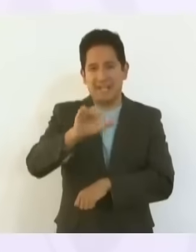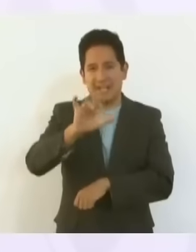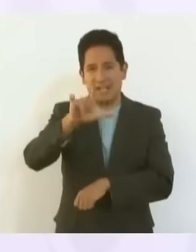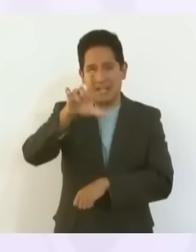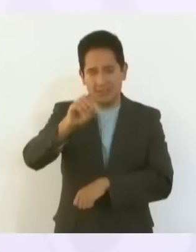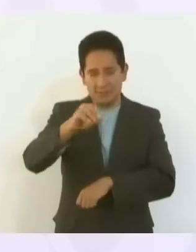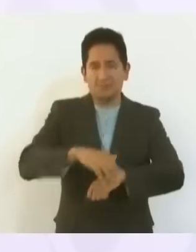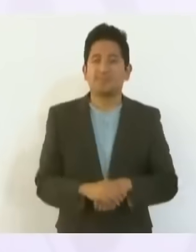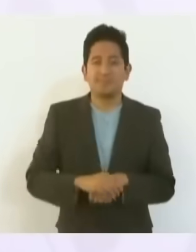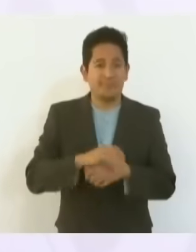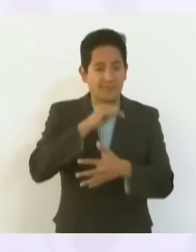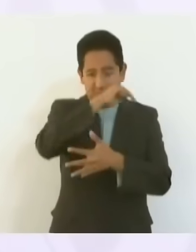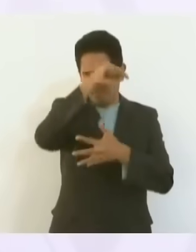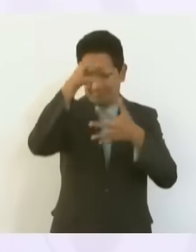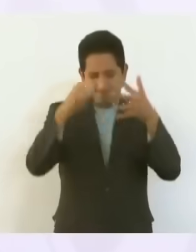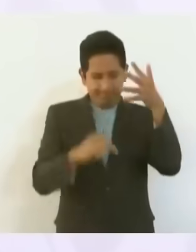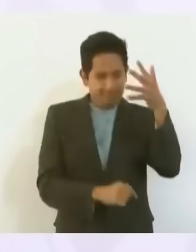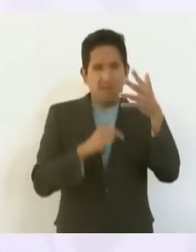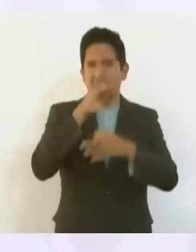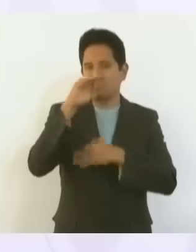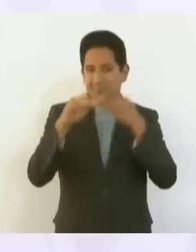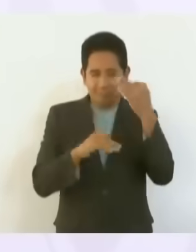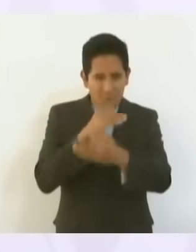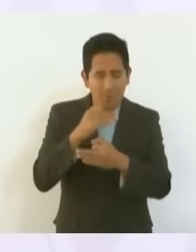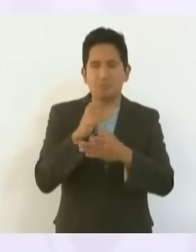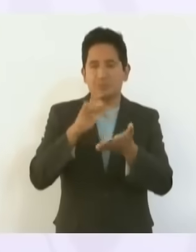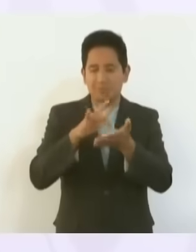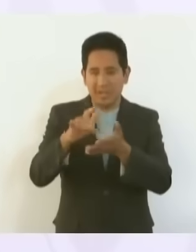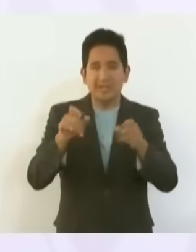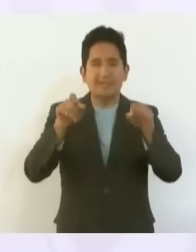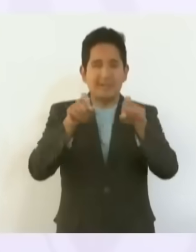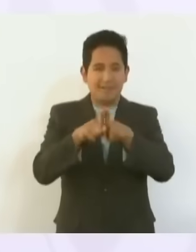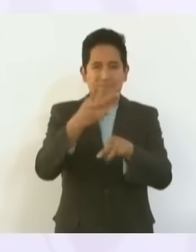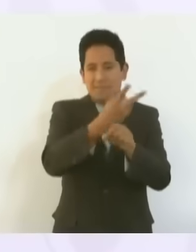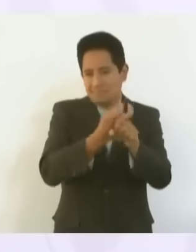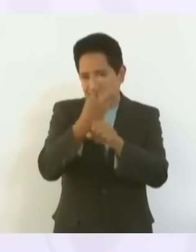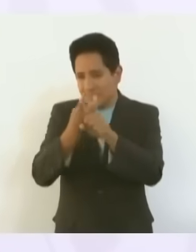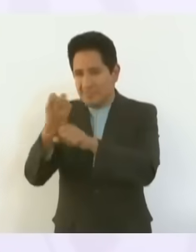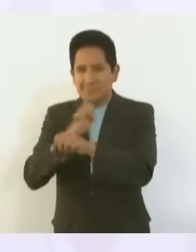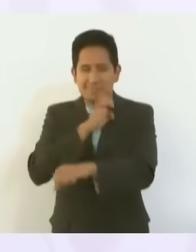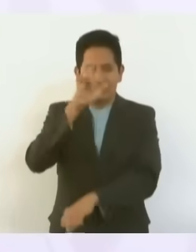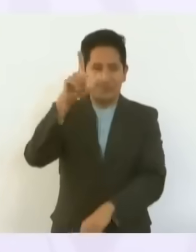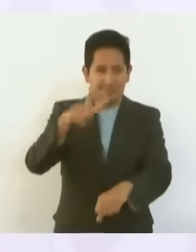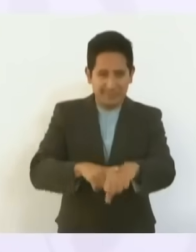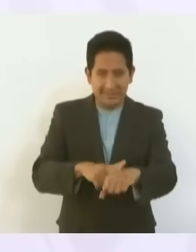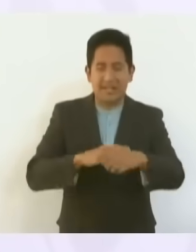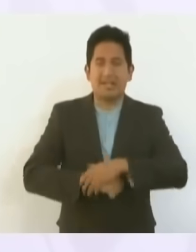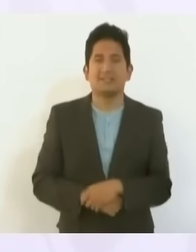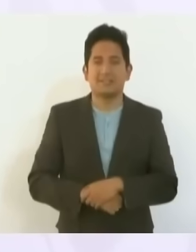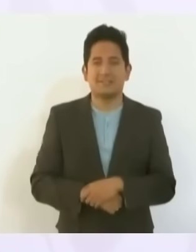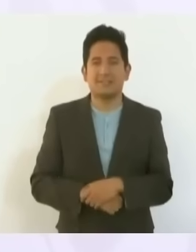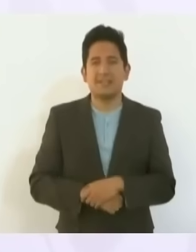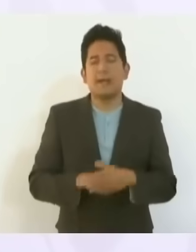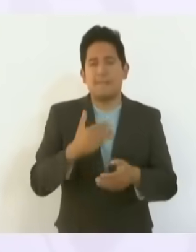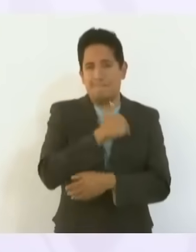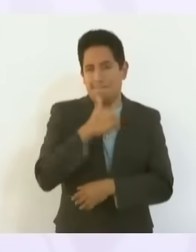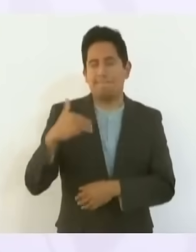todos los invitados especiales. Hoy, aparte de eh miembros de la Iglesia Católica,